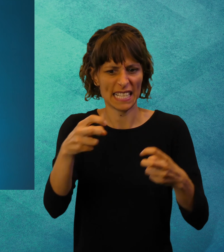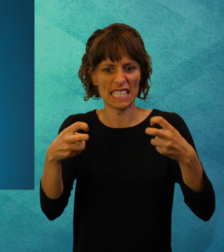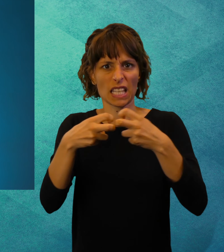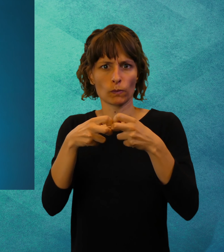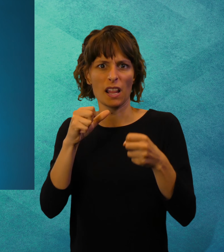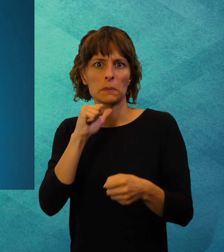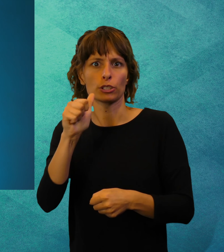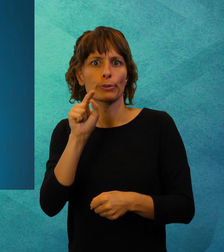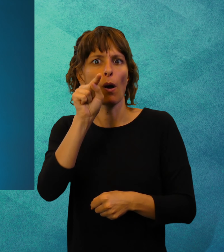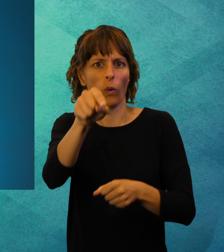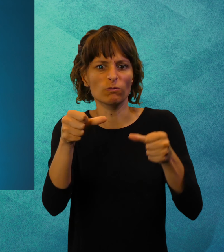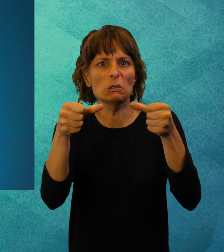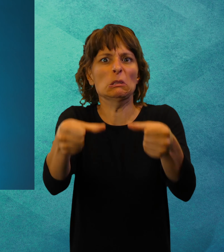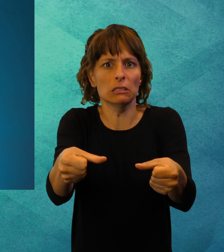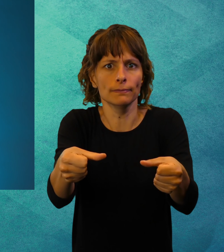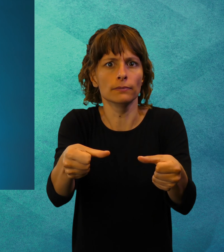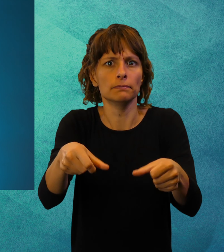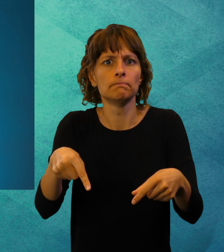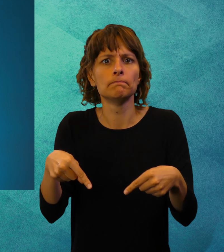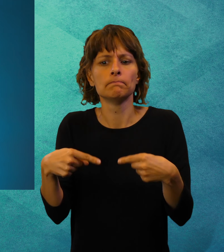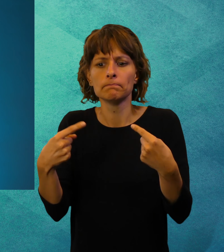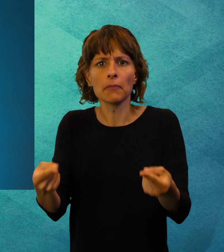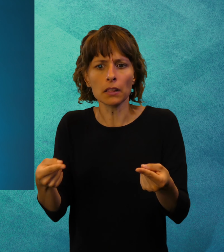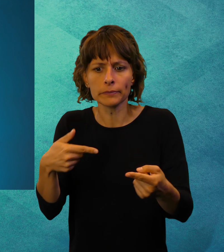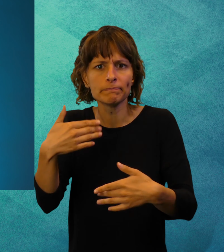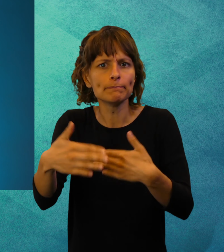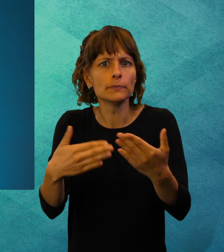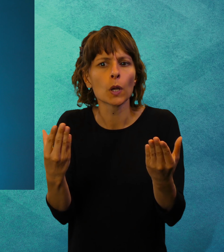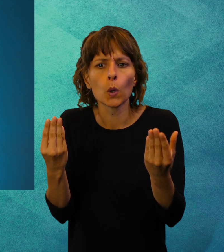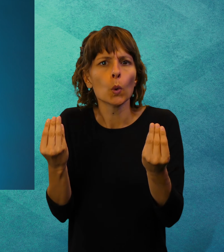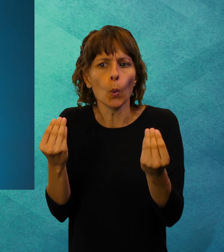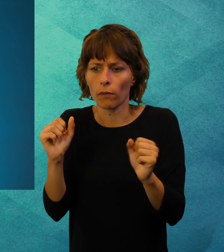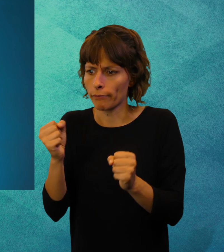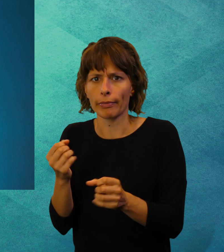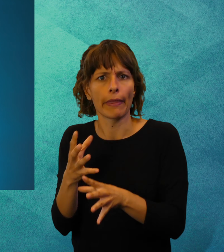Allereerst: het allerbelangrijkste is dat je steun zoekt bij je familie en vrienden. Dat je met hen